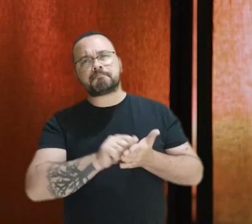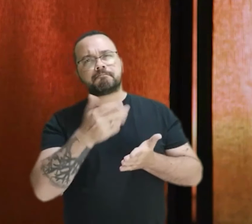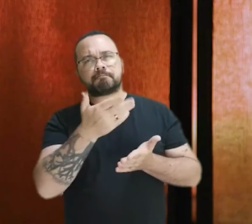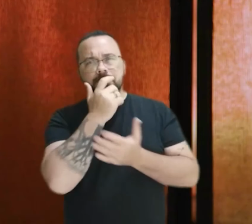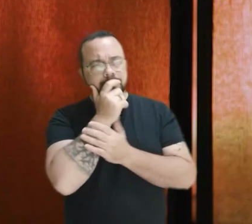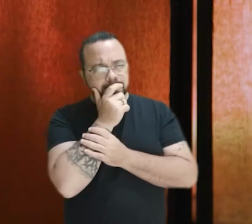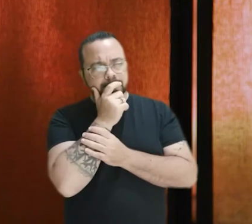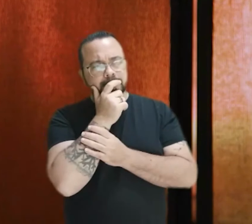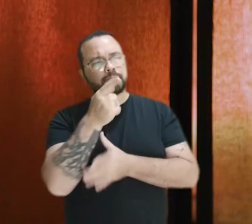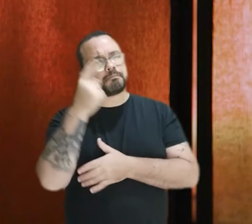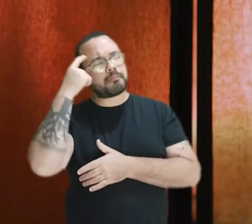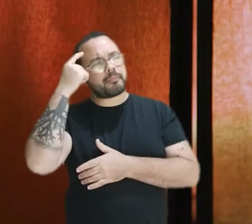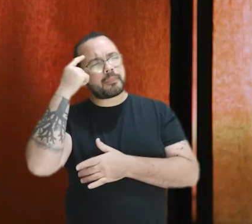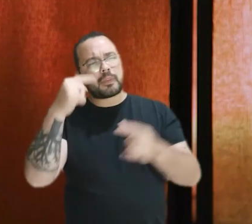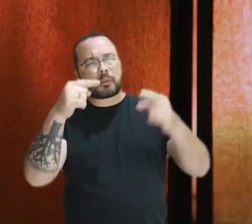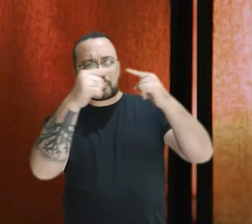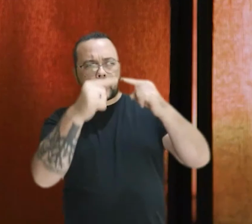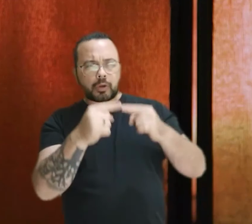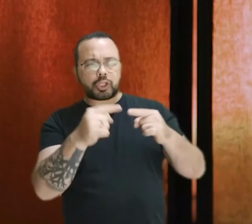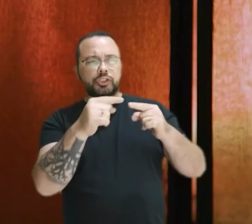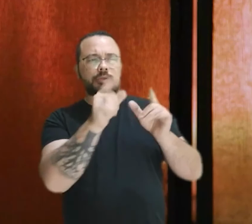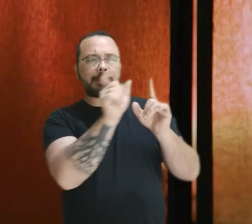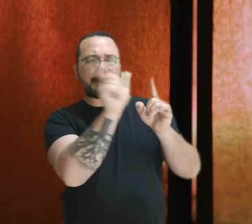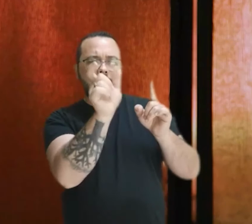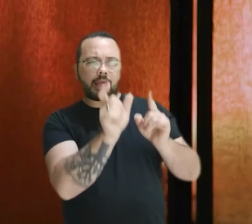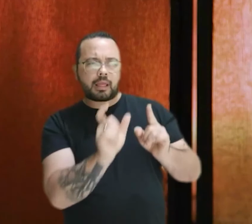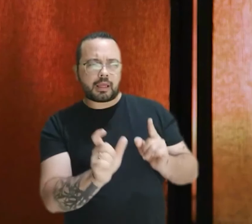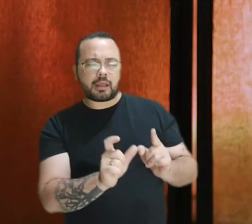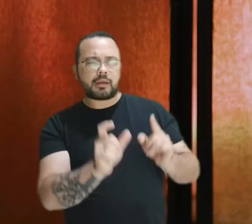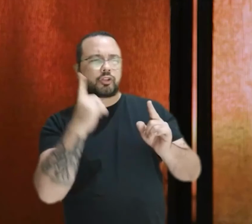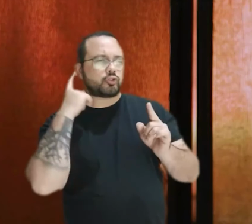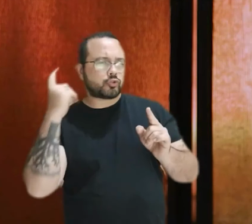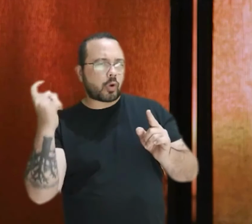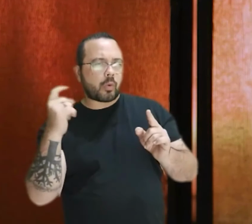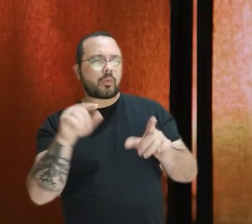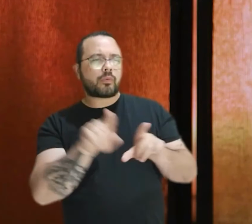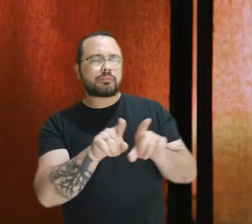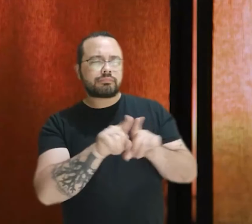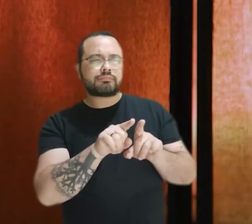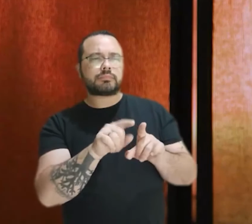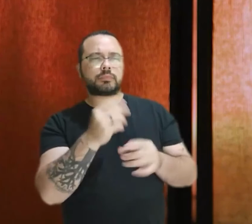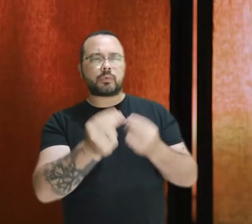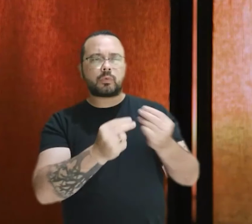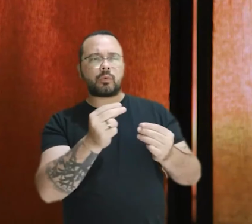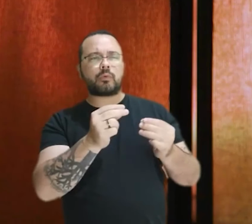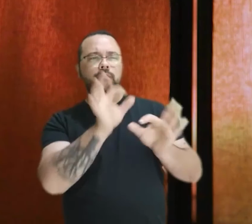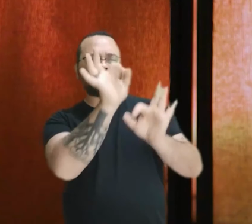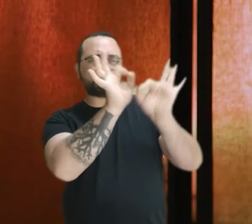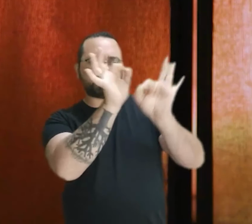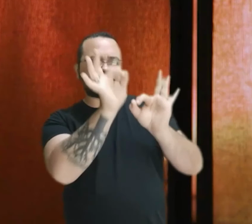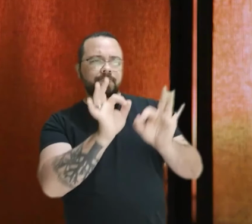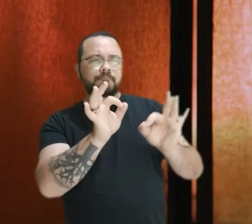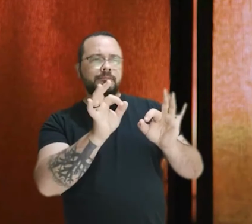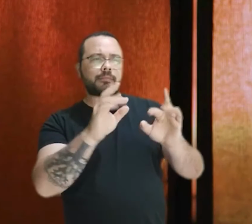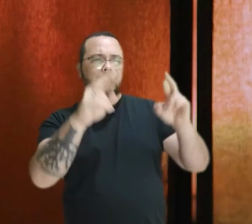você pensa na sonoridade das palavras ou já... O desenho da métrica já vem junto com a escrita ou não,